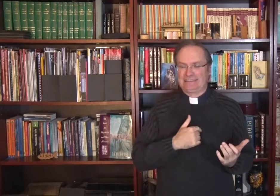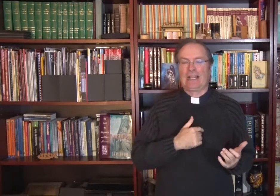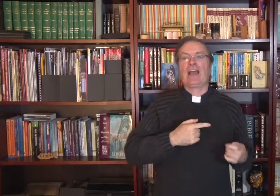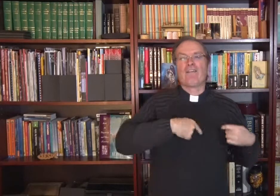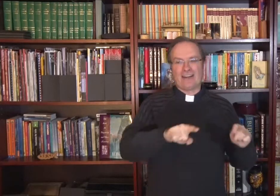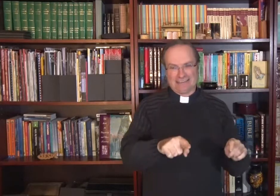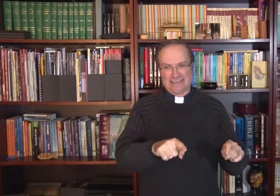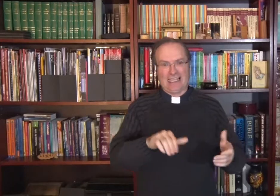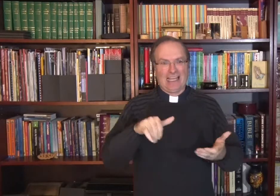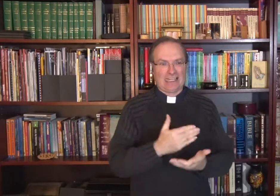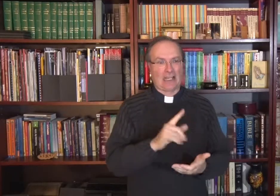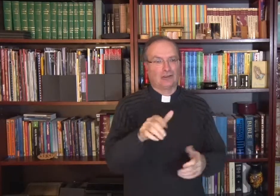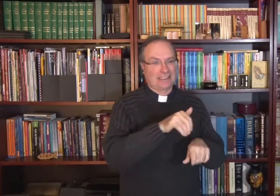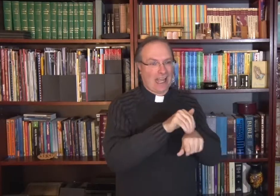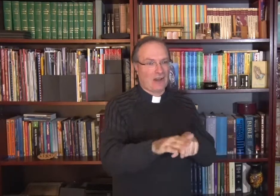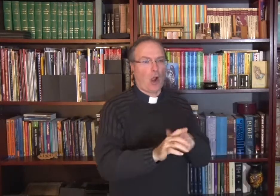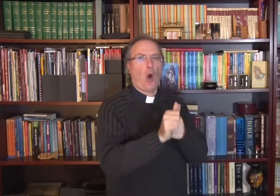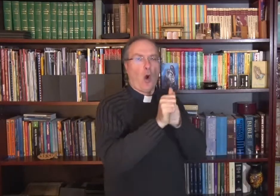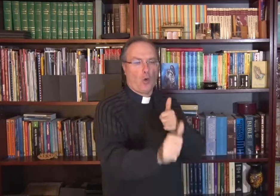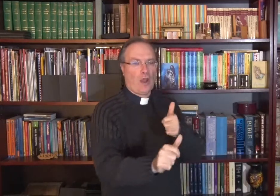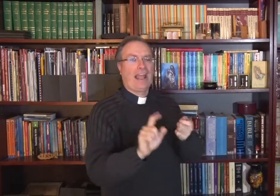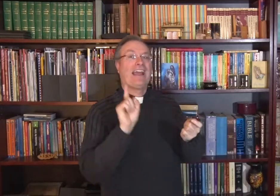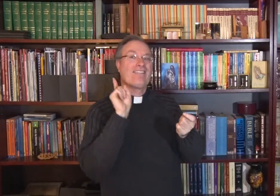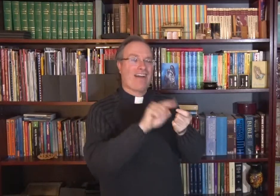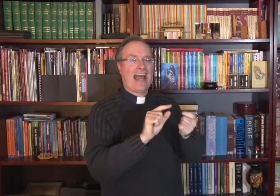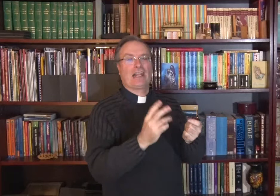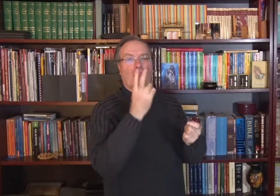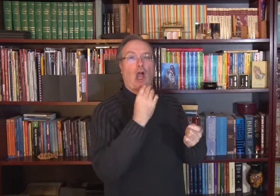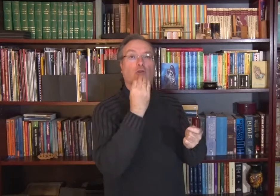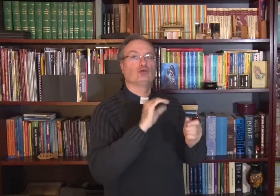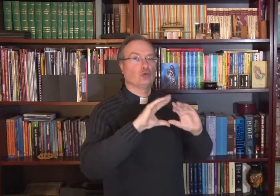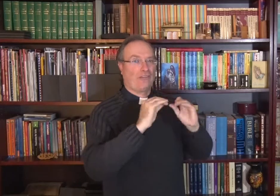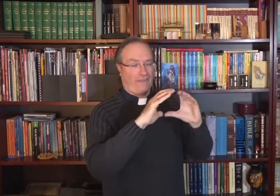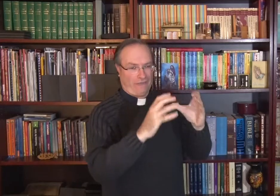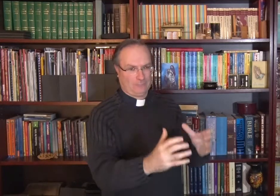‘Vas-y, car je t’enverrai au loin vers les non-juifs.’»